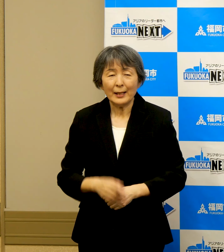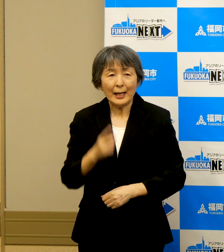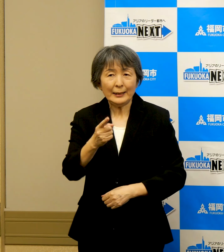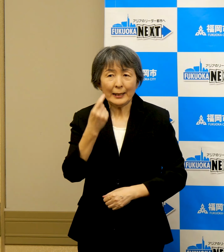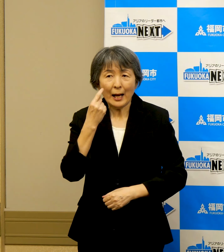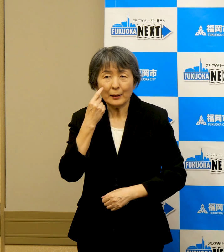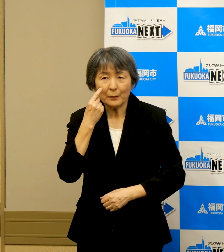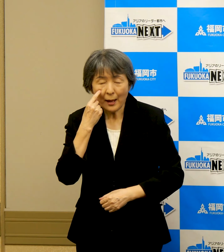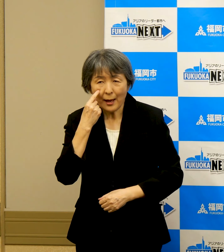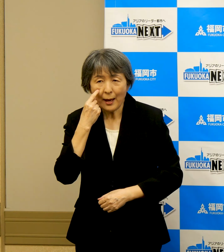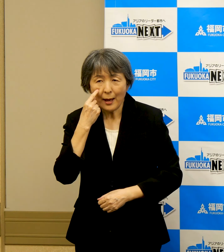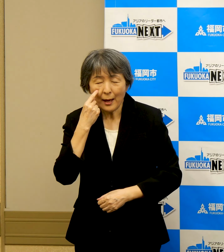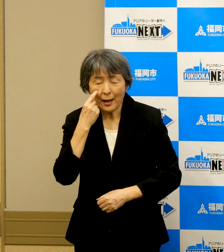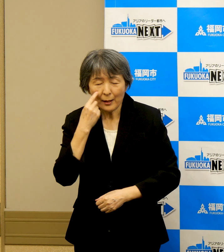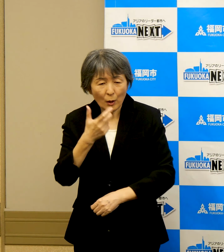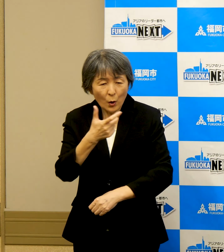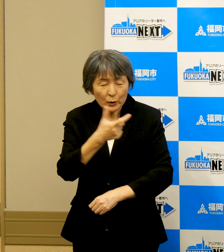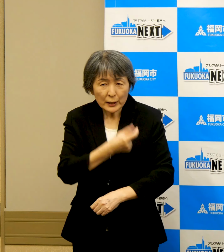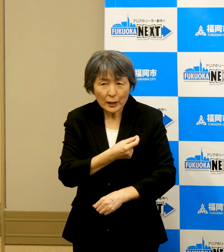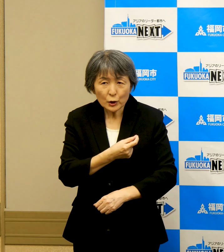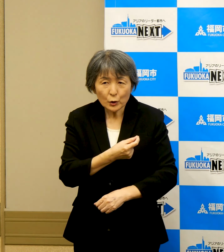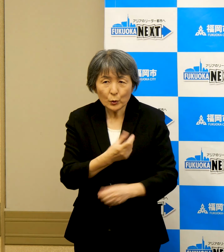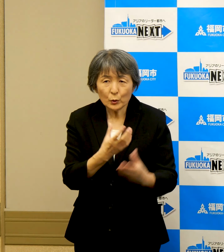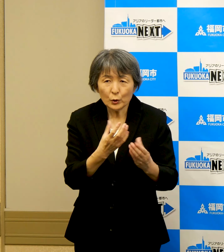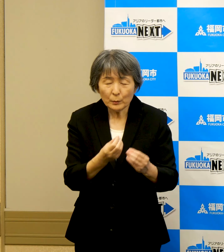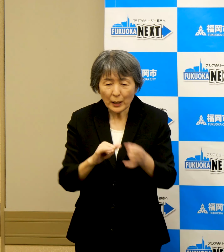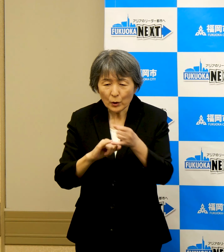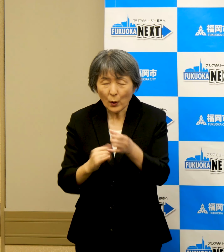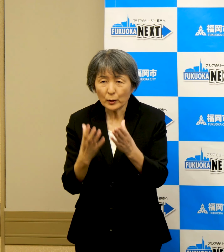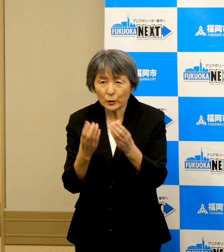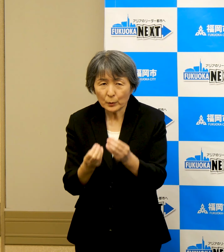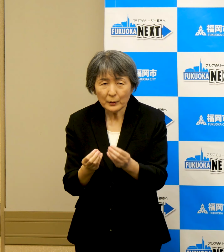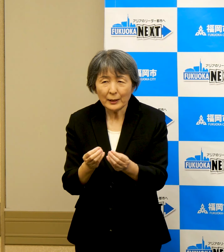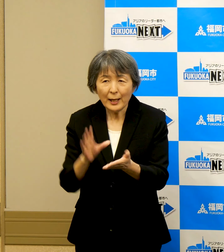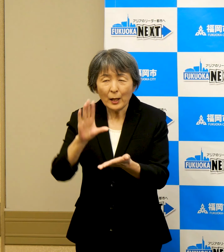1回目の接種済みプラス予約済みで合計しますと